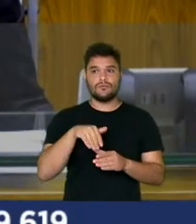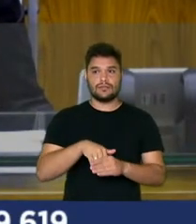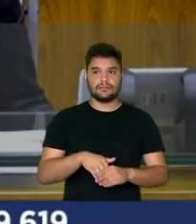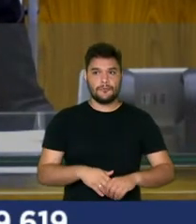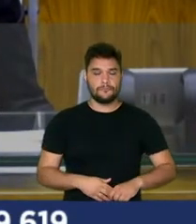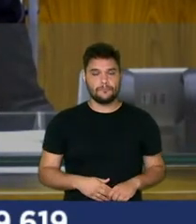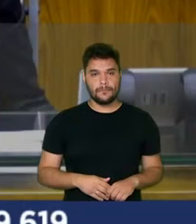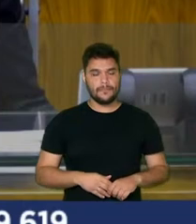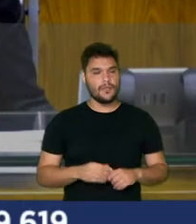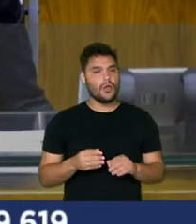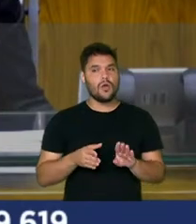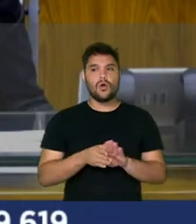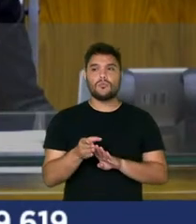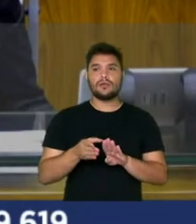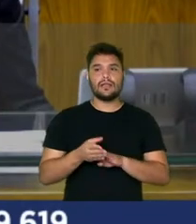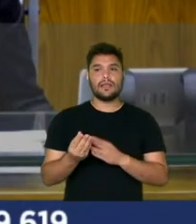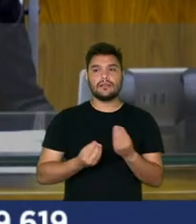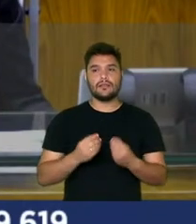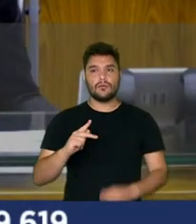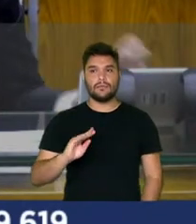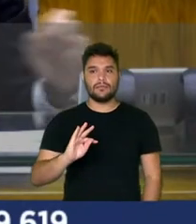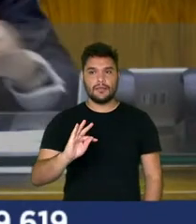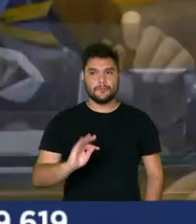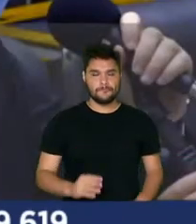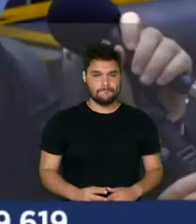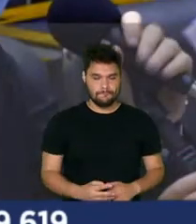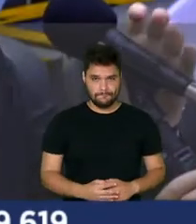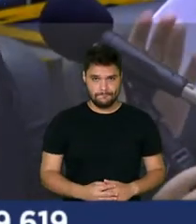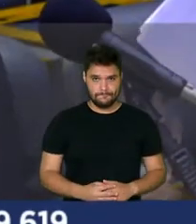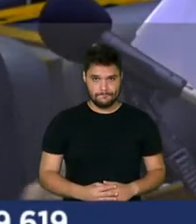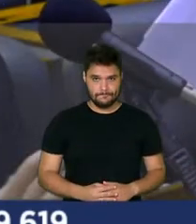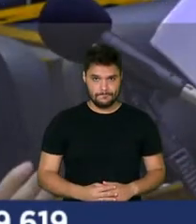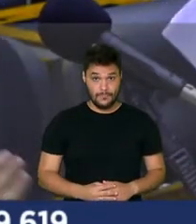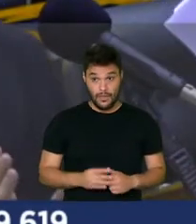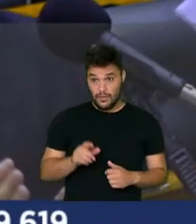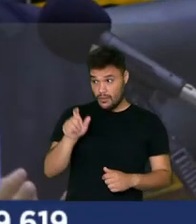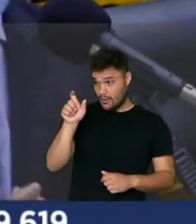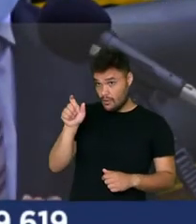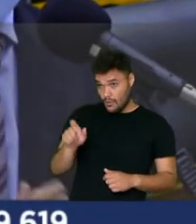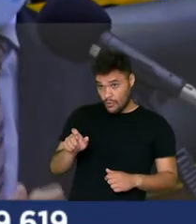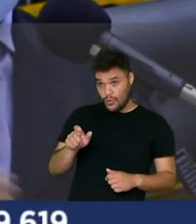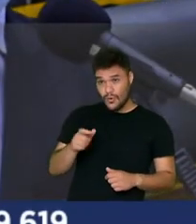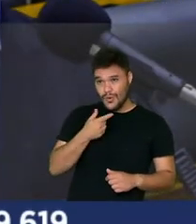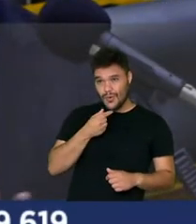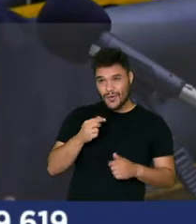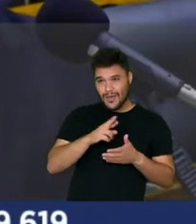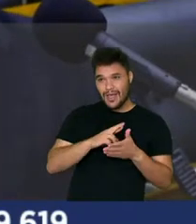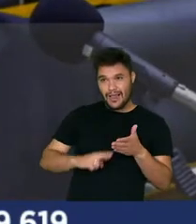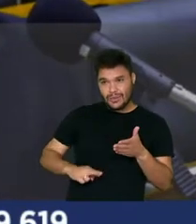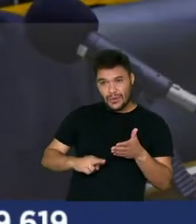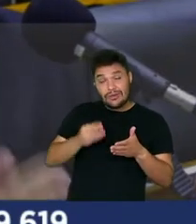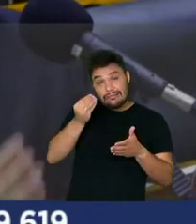VOTOS NO INFOLEG PARLAMENTAR... PT, COMO ORIENTA, DEPUTADO REGINALDO? -- [DEPUTADO]: PRESIDENTE, O RELATOR JÁ